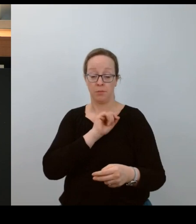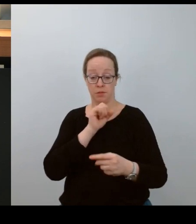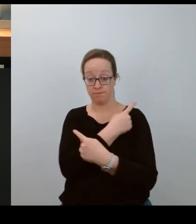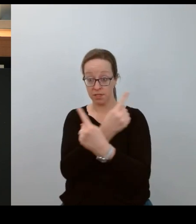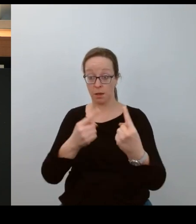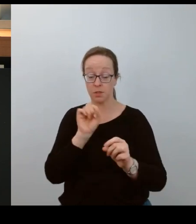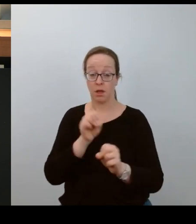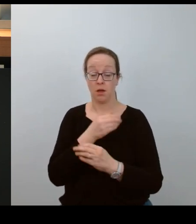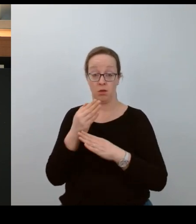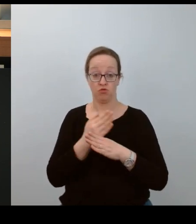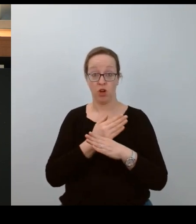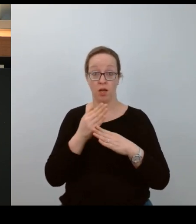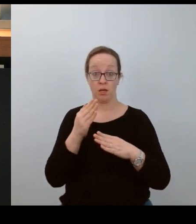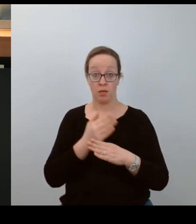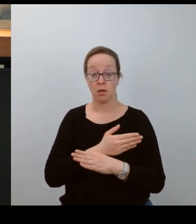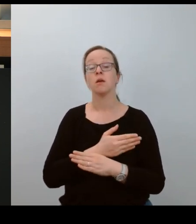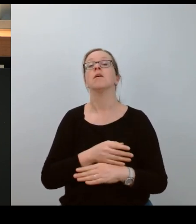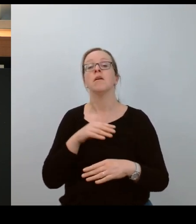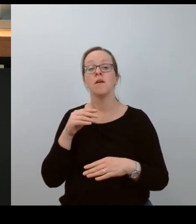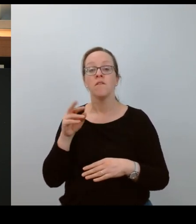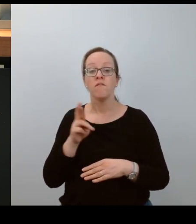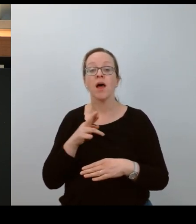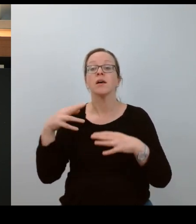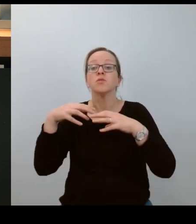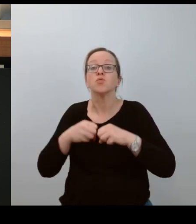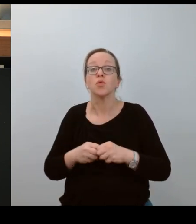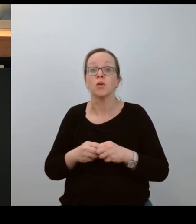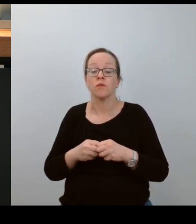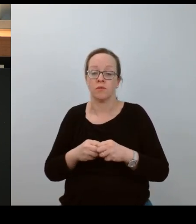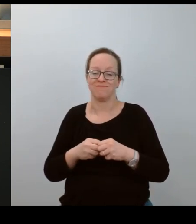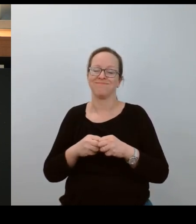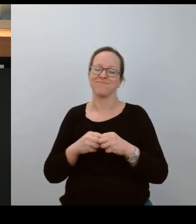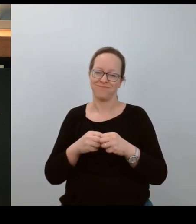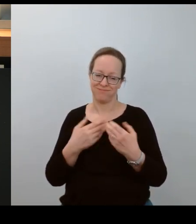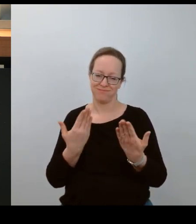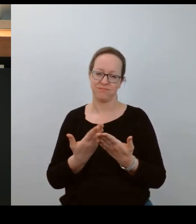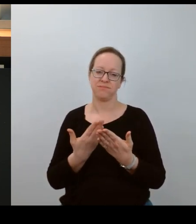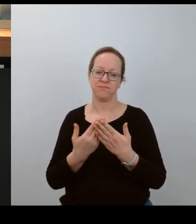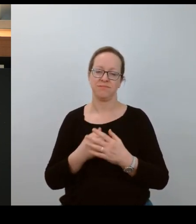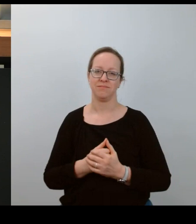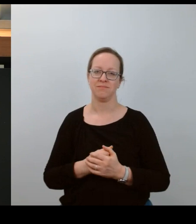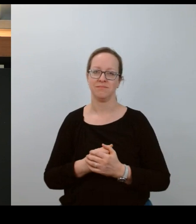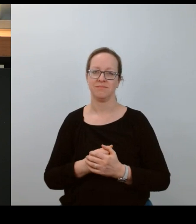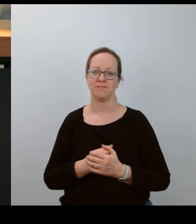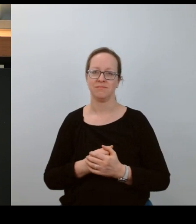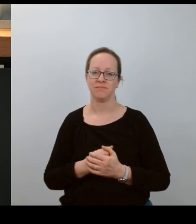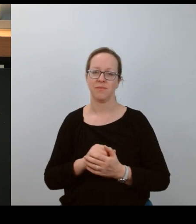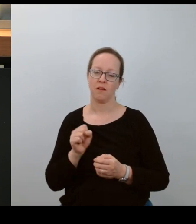Auch darf die ehemalige Datenschutzbeauftragte nicht vergessen werden, die für diesen Bericht 2020 noch